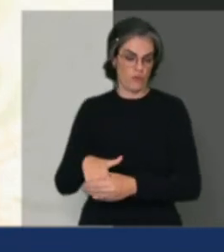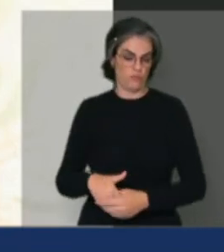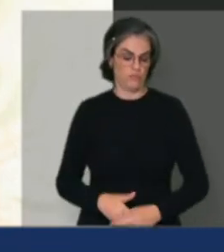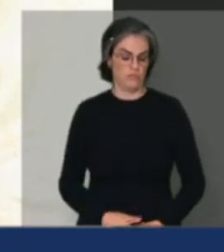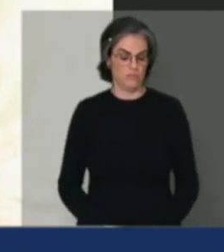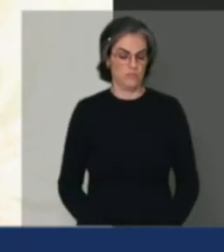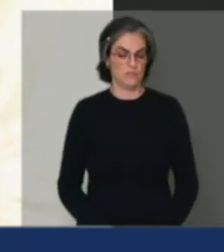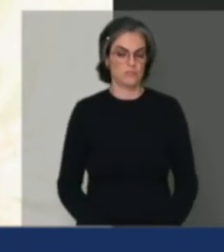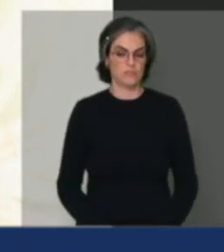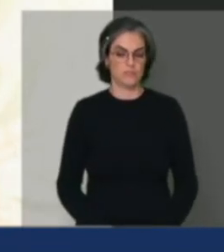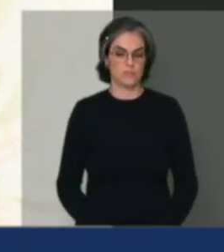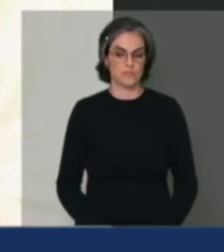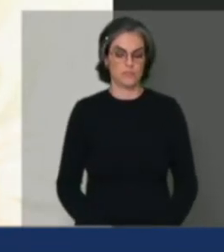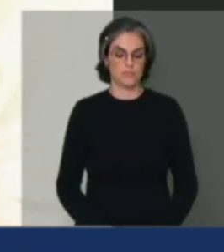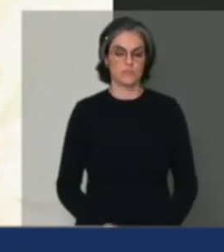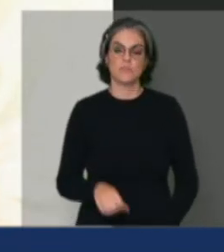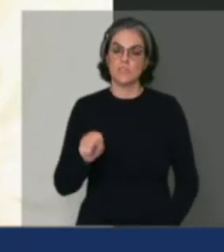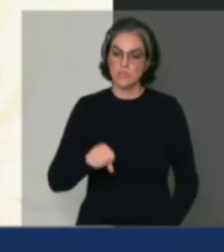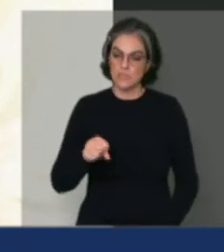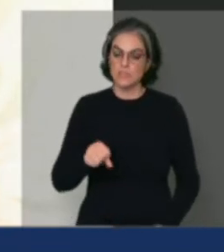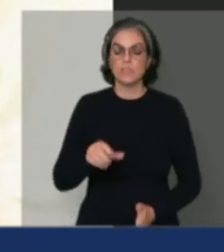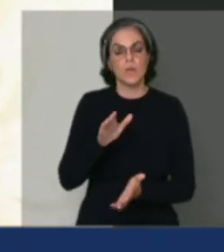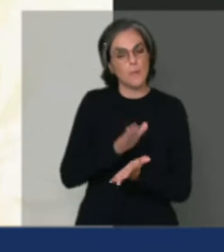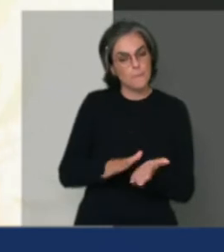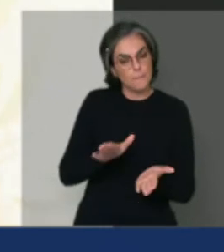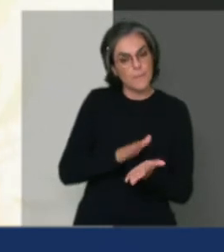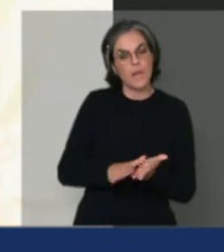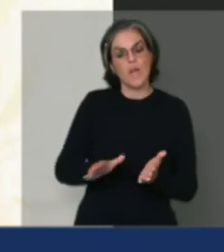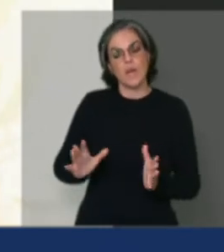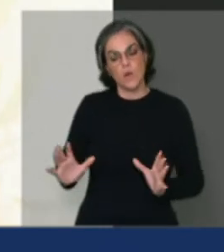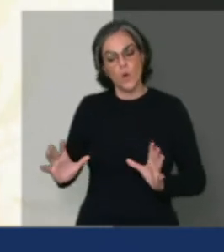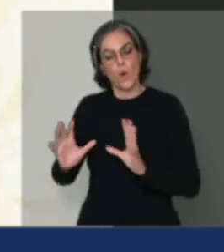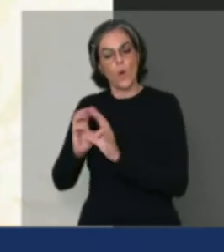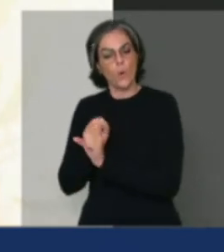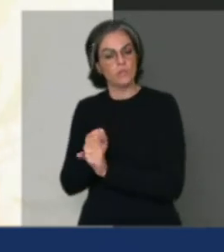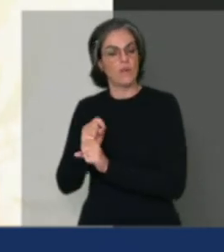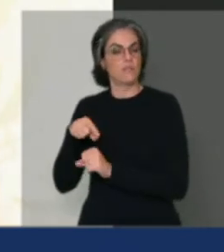SEJA CONT CONTABILIZADOS, DEPOIS DA DISPONIBILIZAÇÃO ELETRÔNICA, OU SEJA, PRECISA